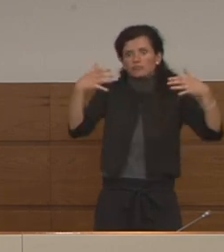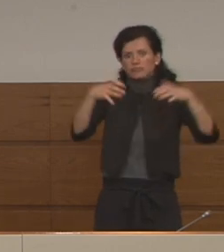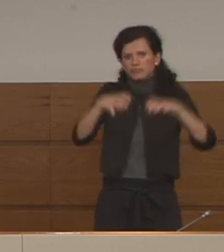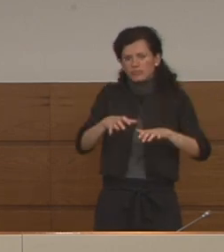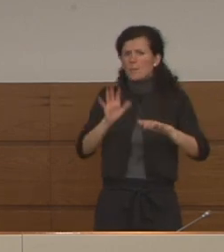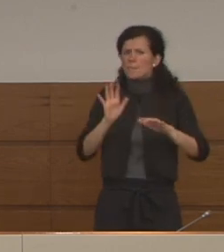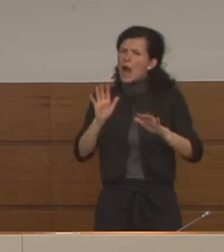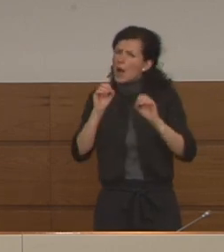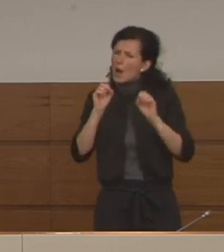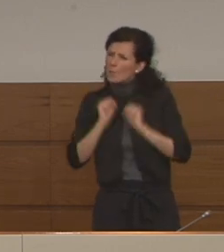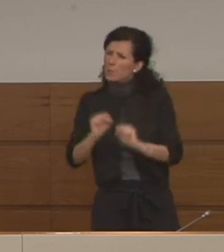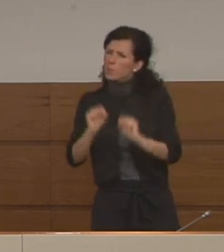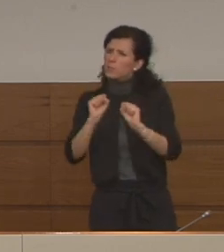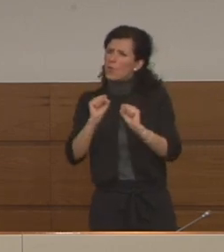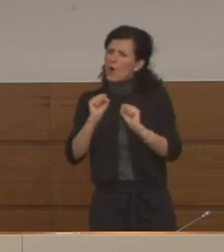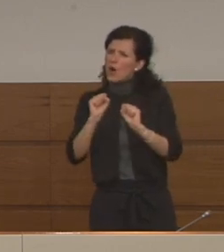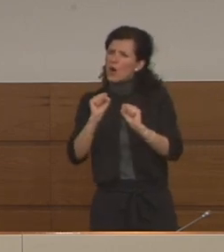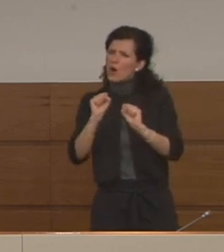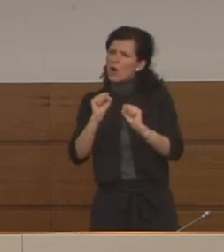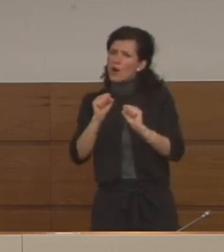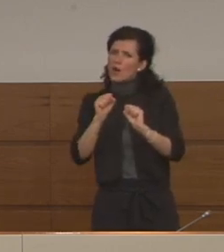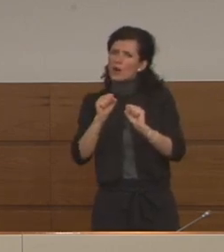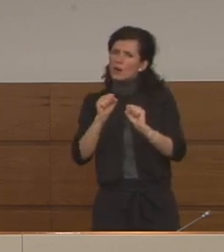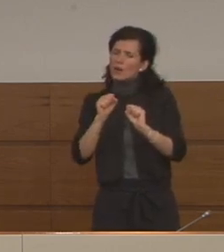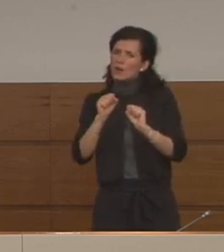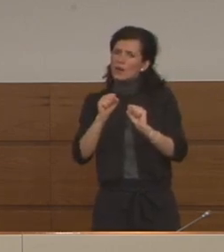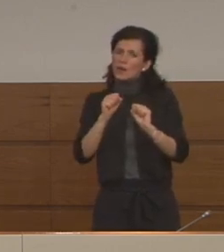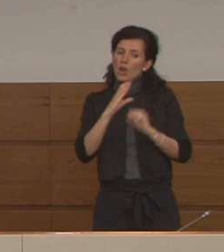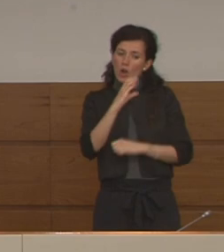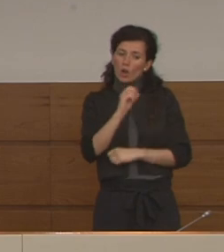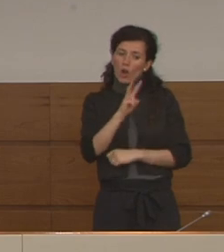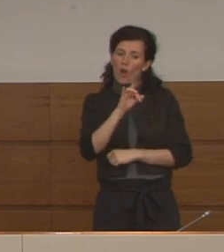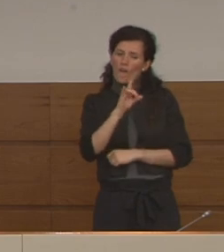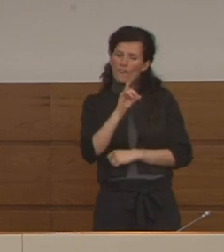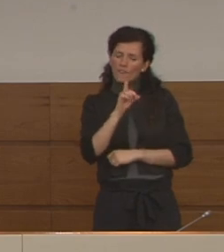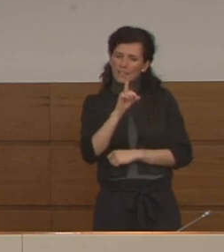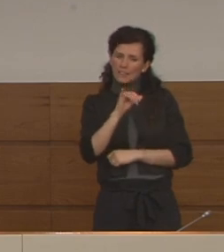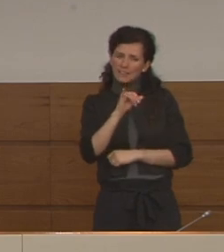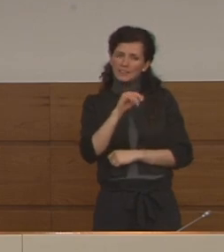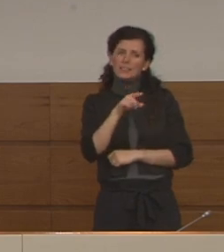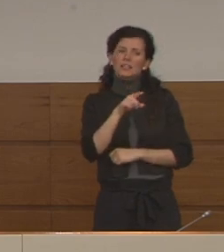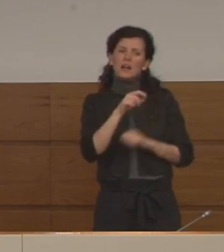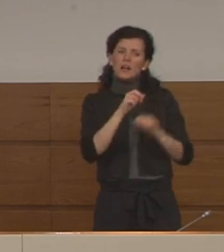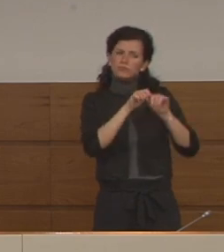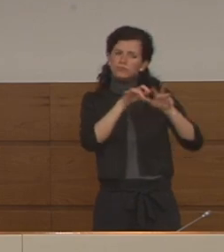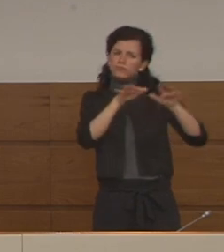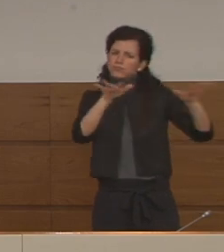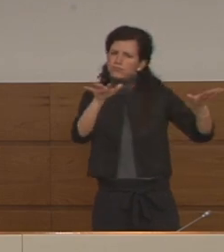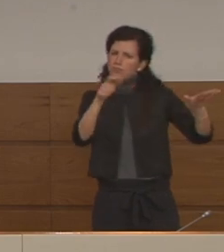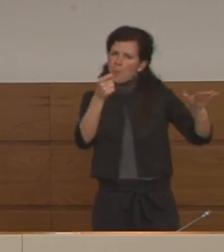una minore virulenza del covid? Così come diminuiscono anche gli ospedalizzati,